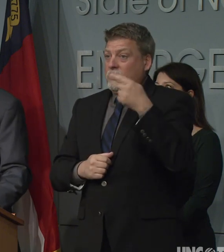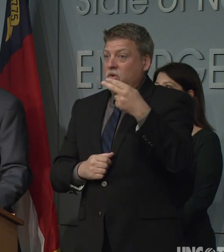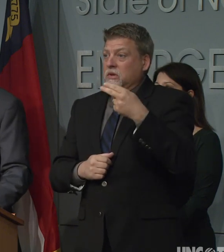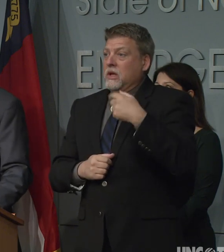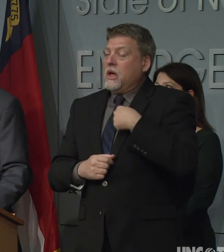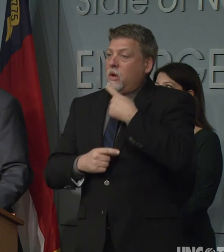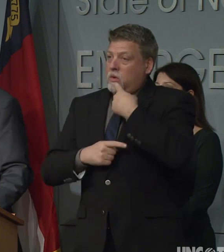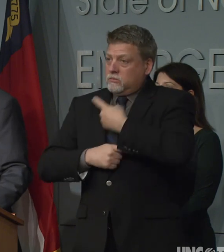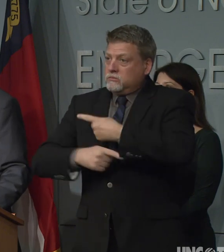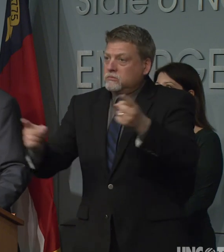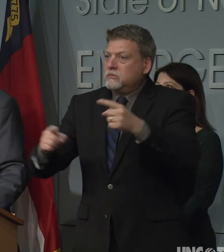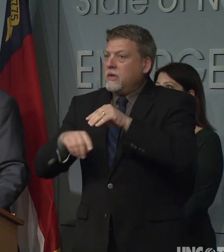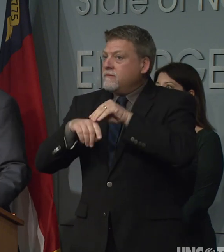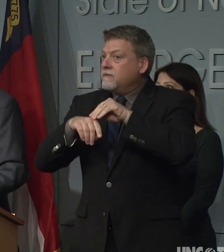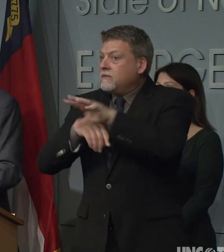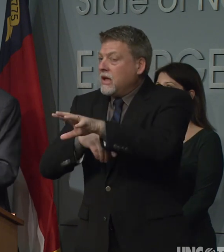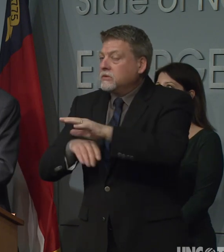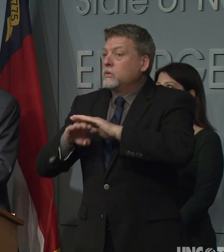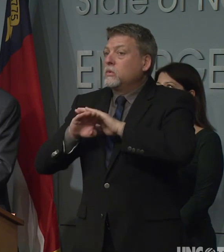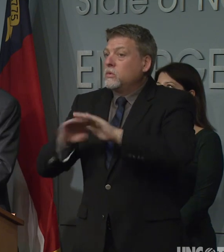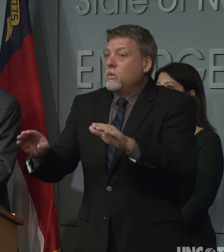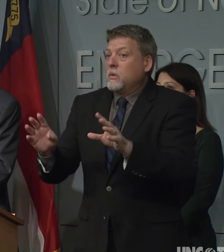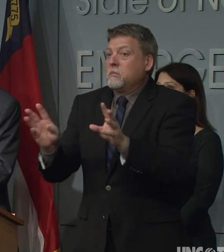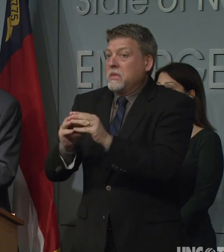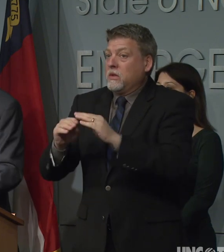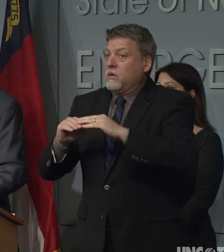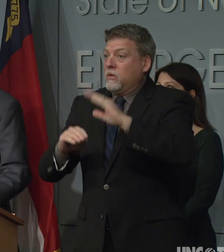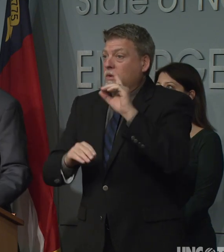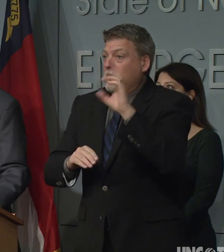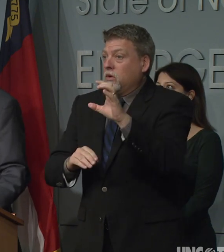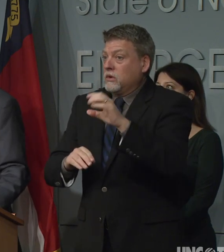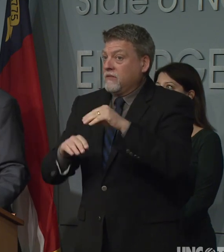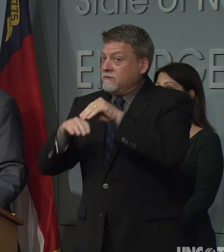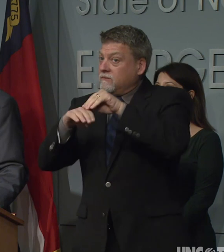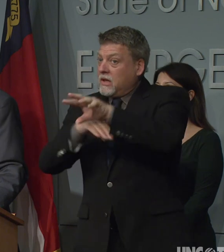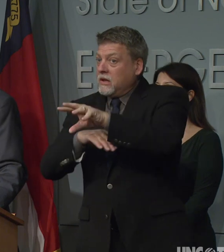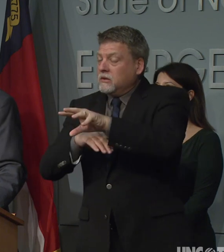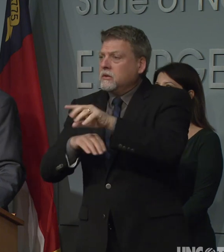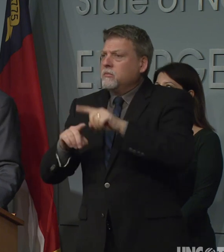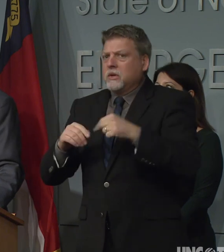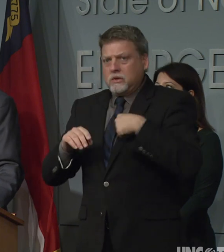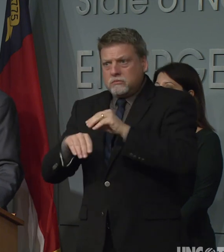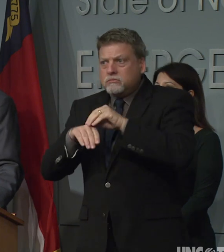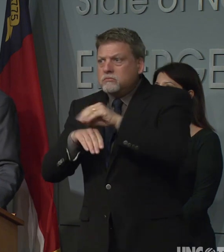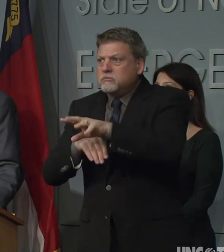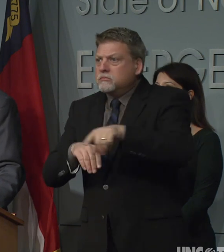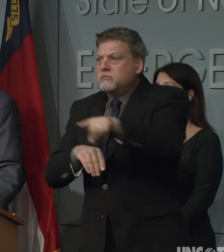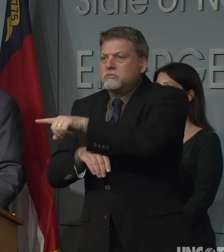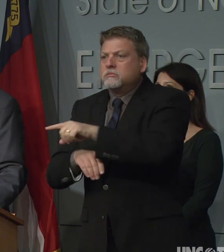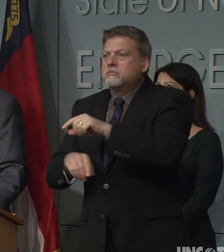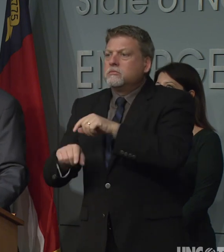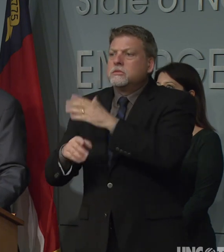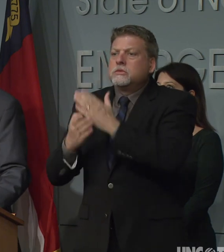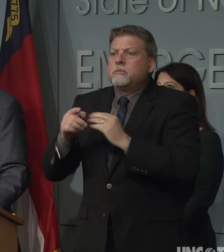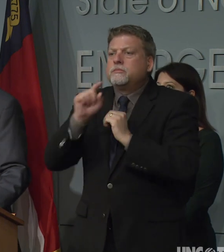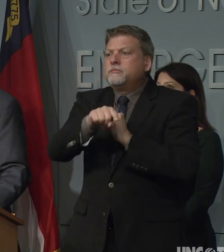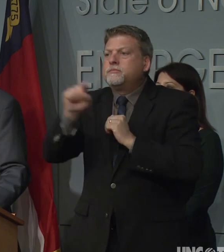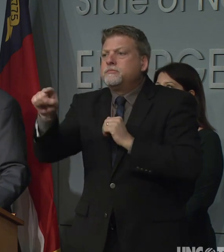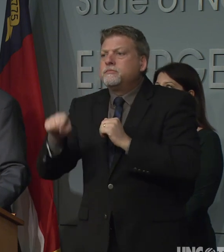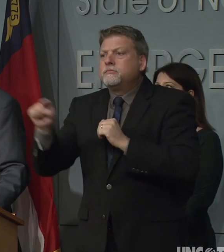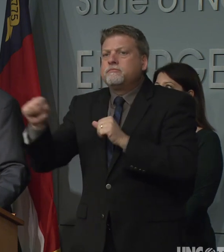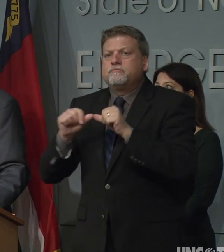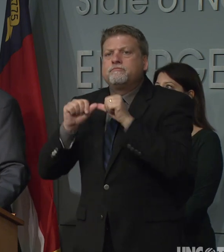el juez diez sin embargo, a pesar trista guía bajarían si diez continúan con un conciertos y otros eventos.